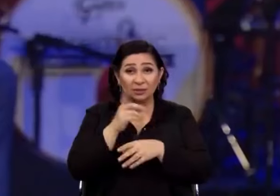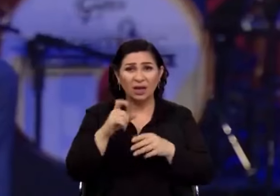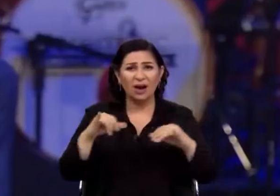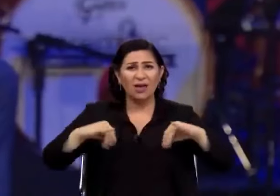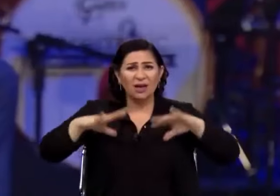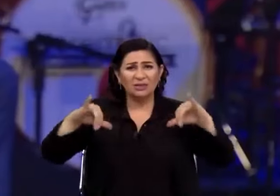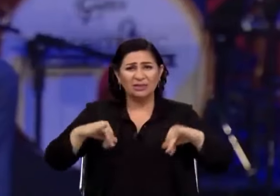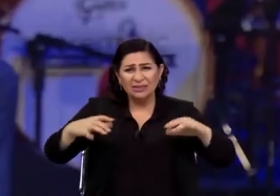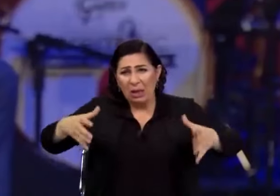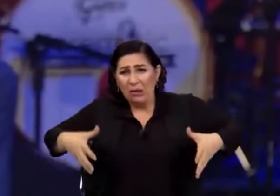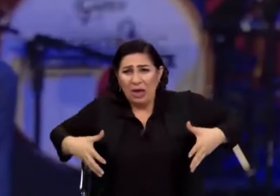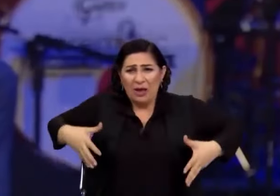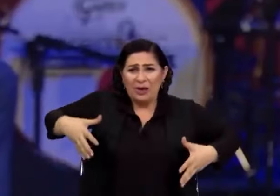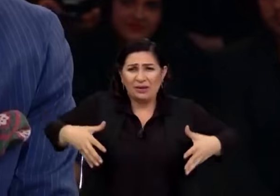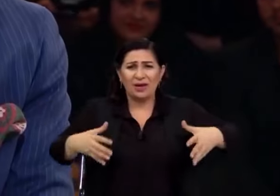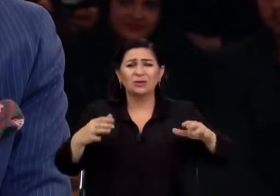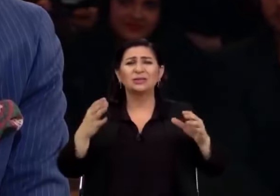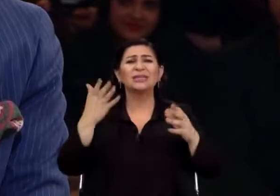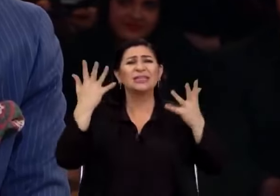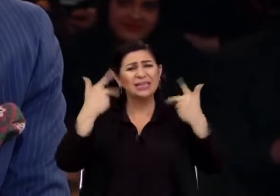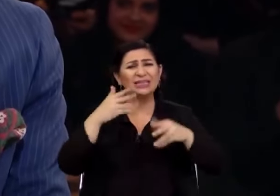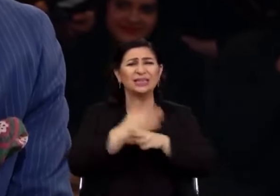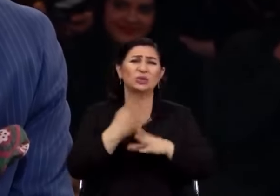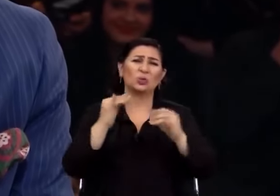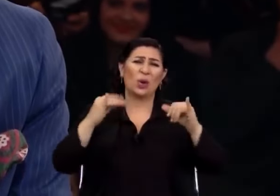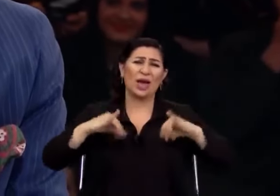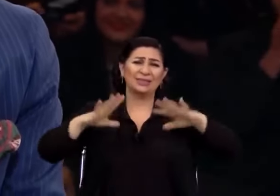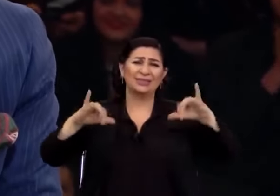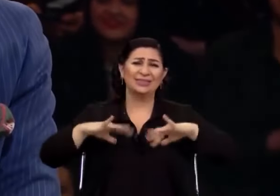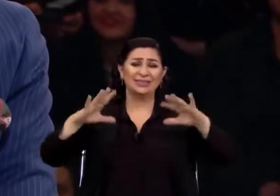şey bir kere gelinlik gelinlik korkunç rahatsız bir şey ve Yani bütün bir nikah